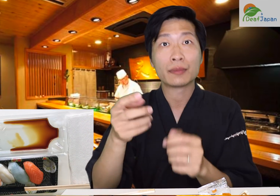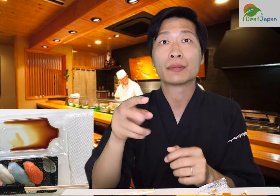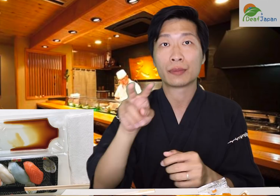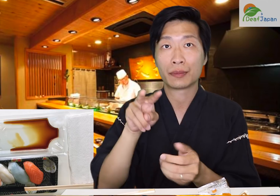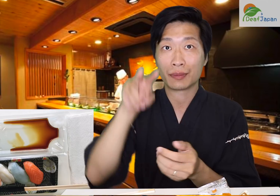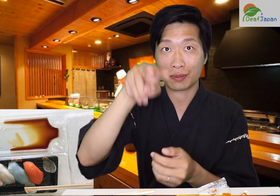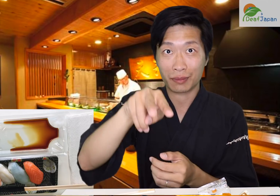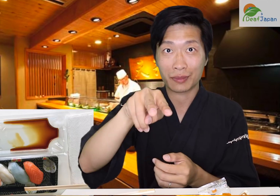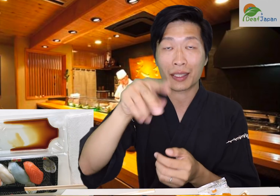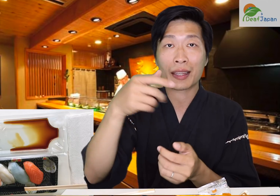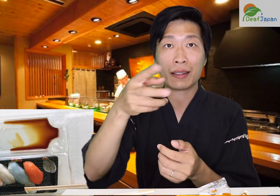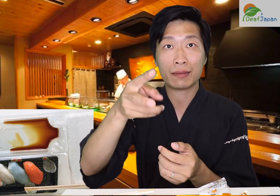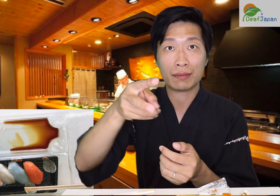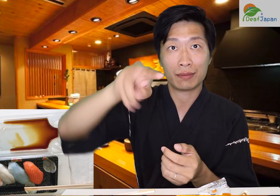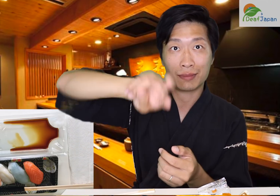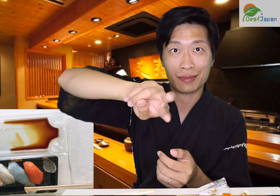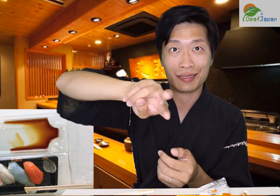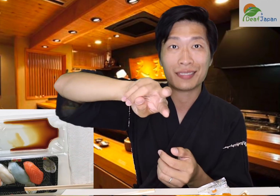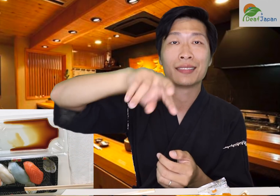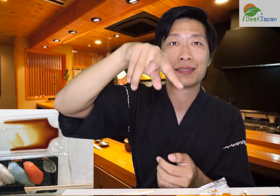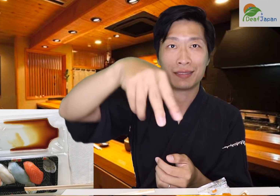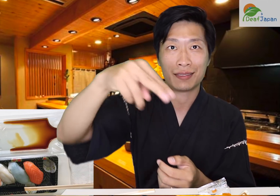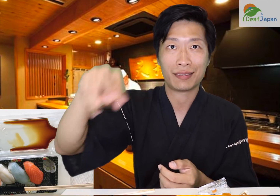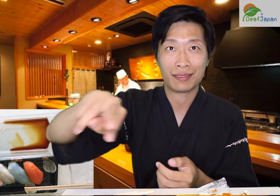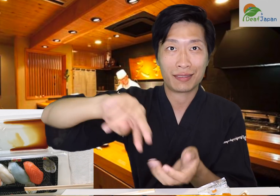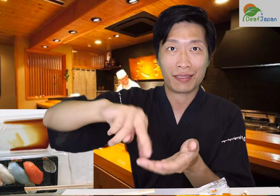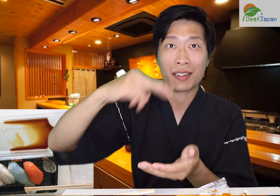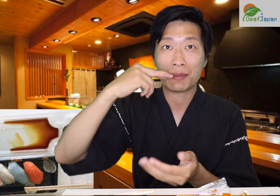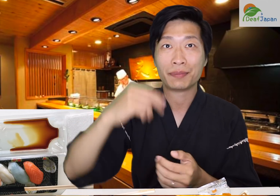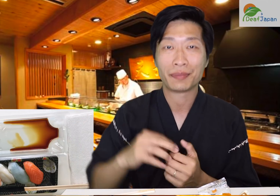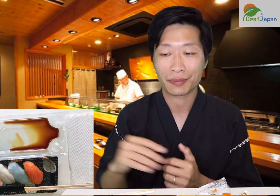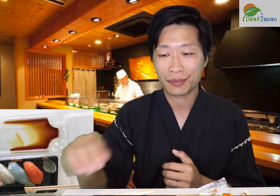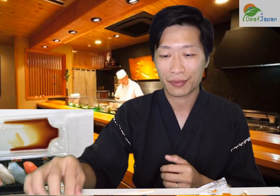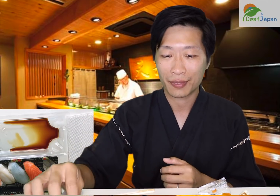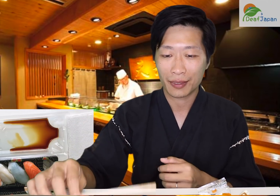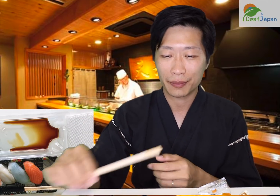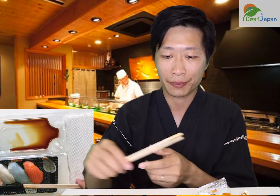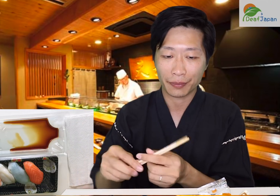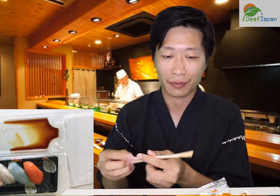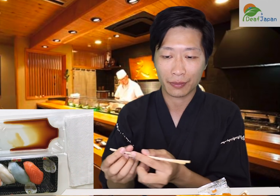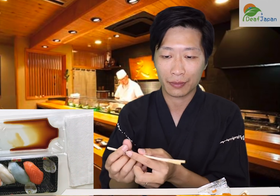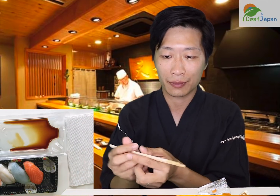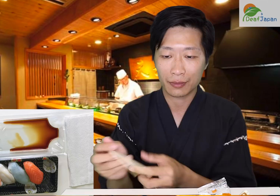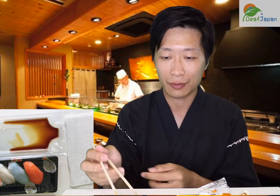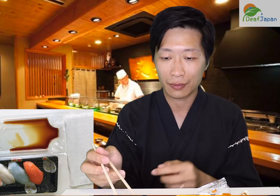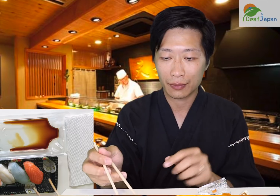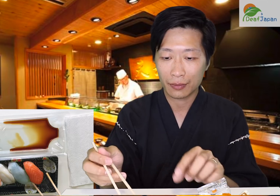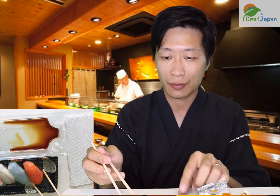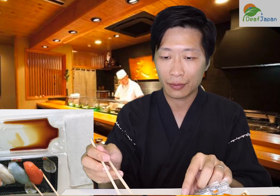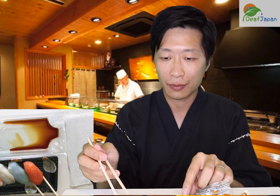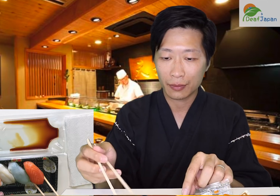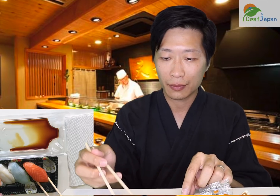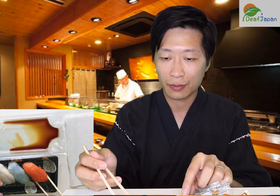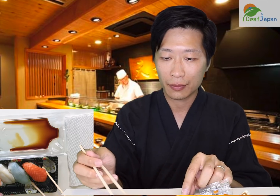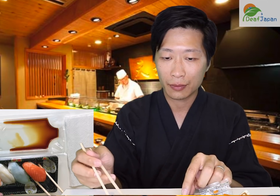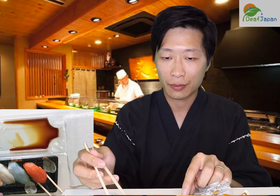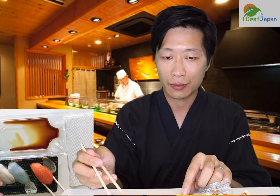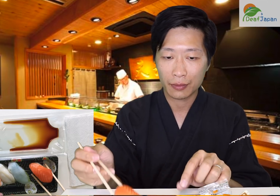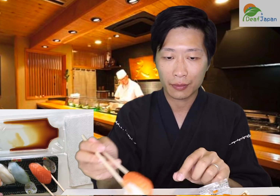Auch dieses Mal drehst du das Sushi auf die Seite und tunkst es mit der Fisch-Seite zuerst in die Soja-Soße.